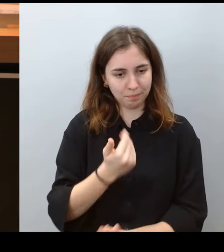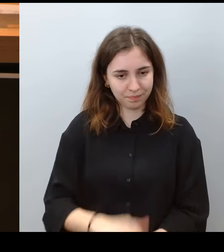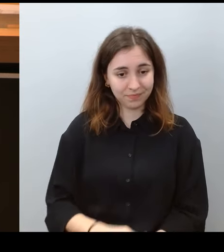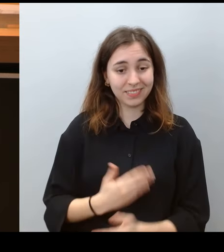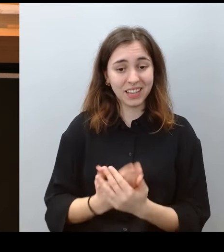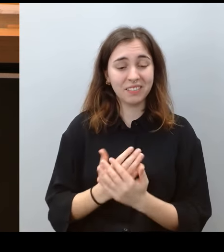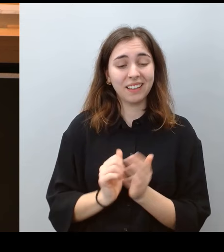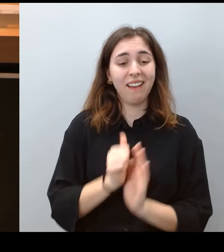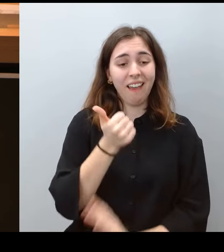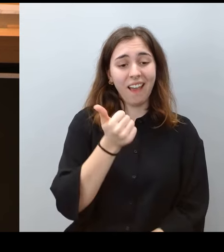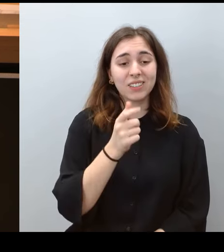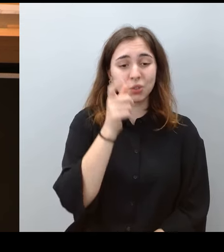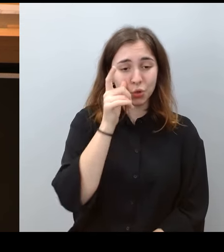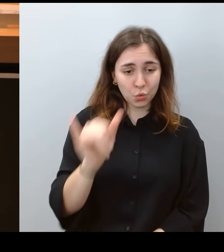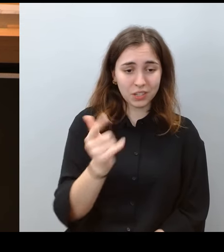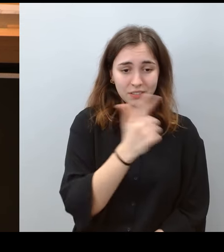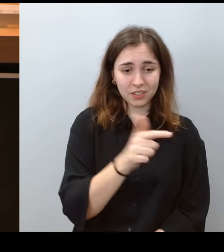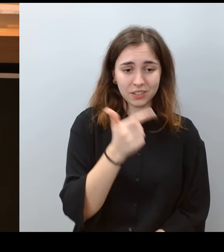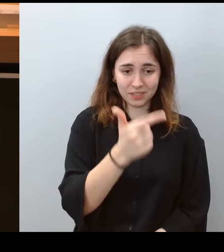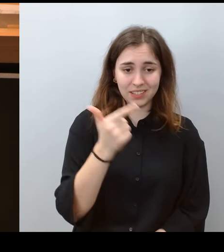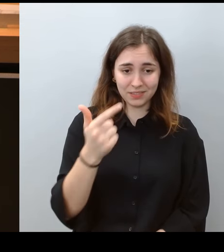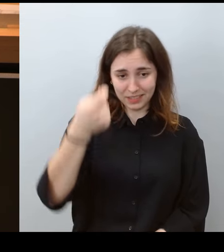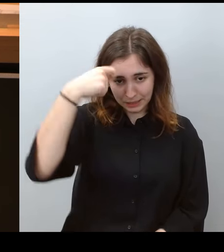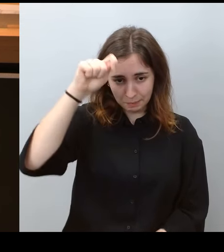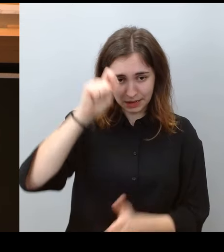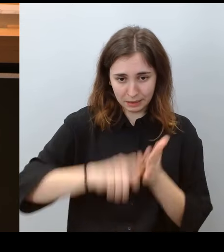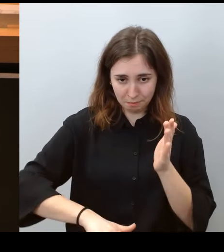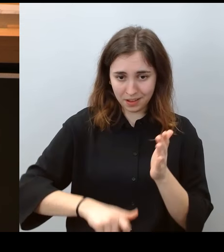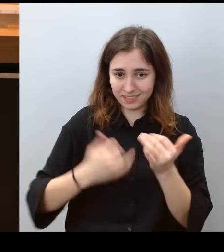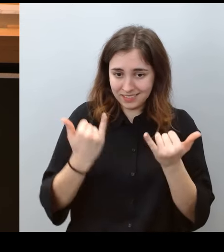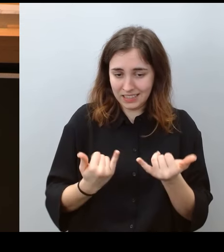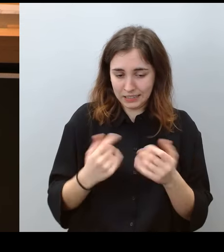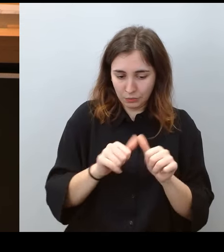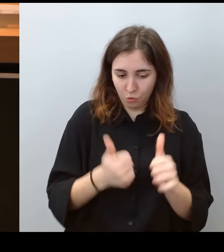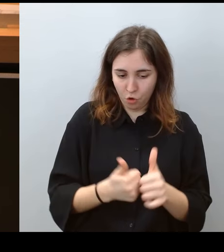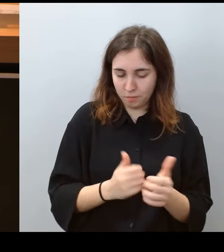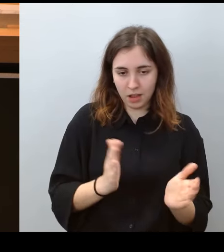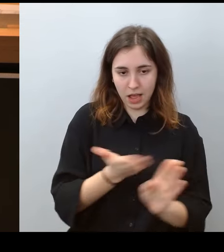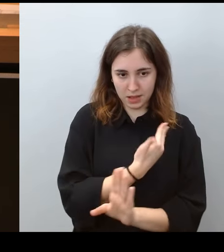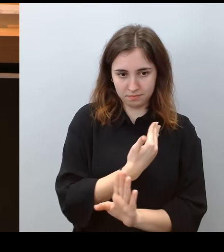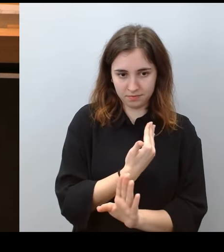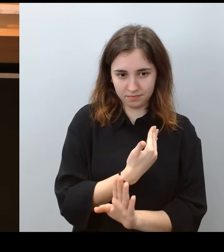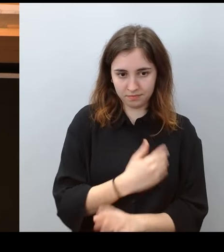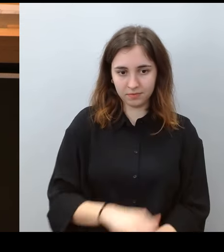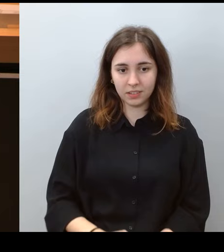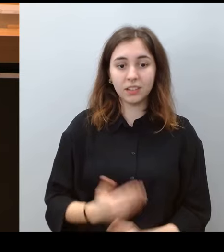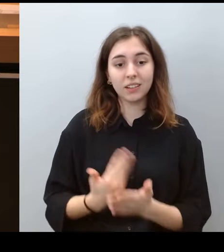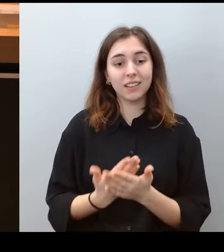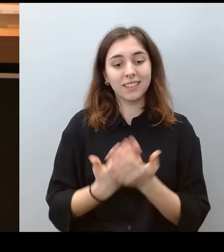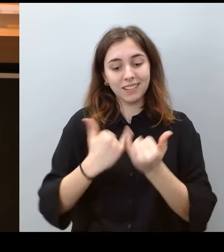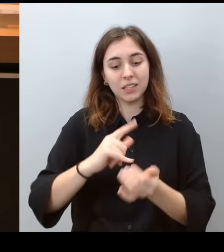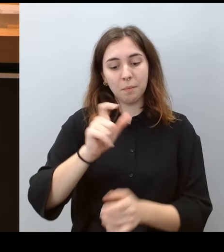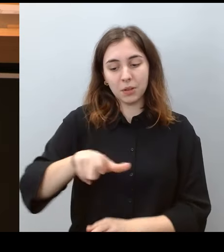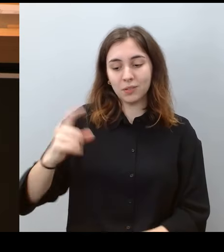Form nicht mehr geben. Vielmehr erhalten leistungsberechtigte Personen automatisch